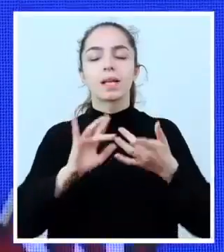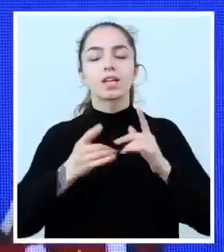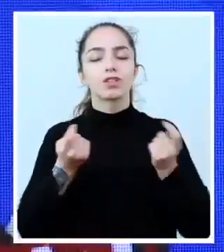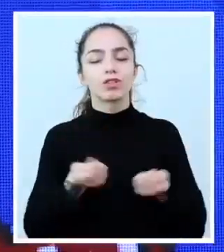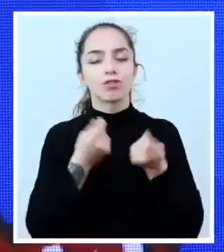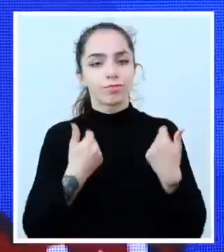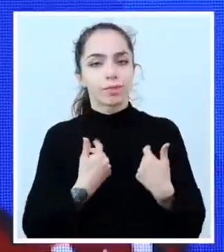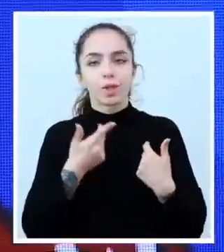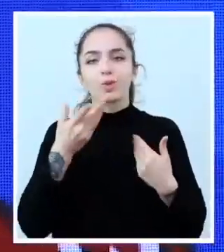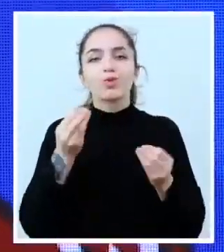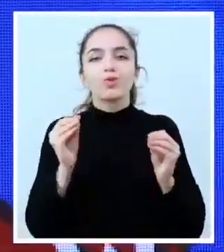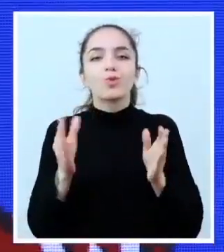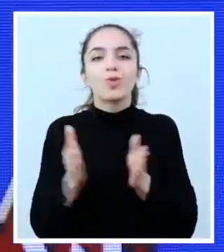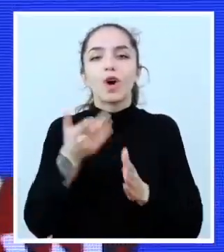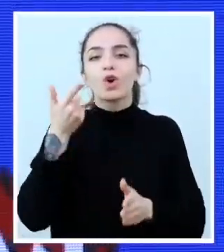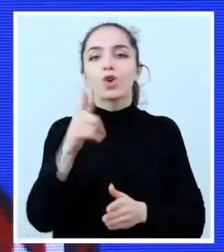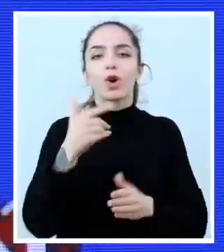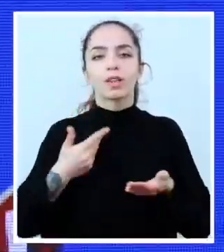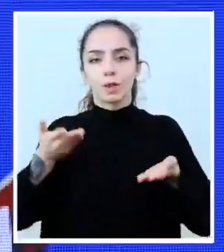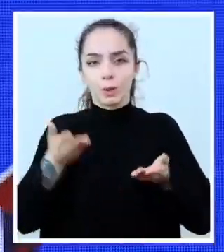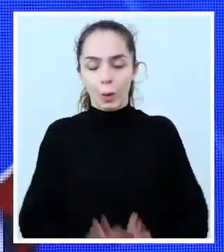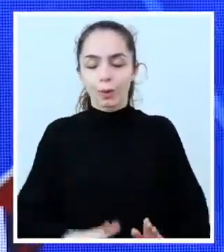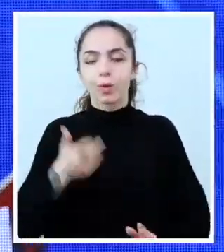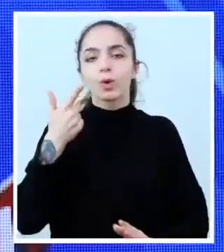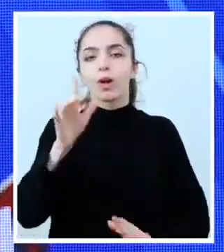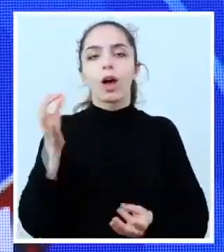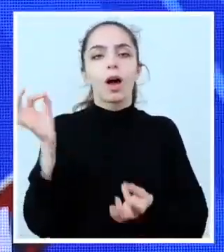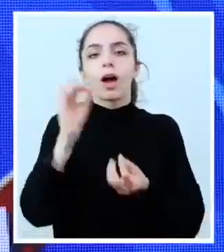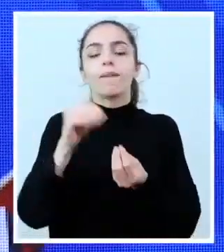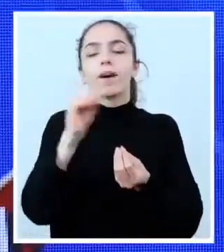Küçük bir köyde doğdum aslında ve bu köyün bana kattığı çok şey oldu.